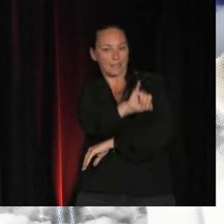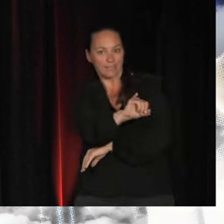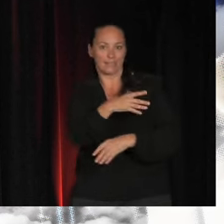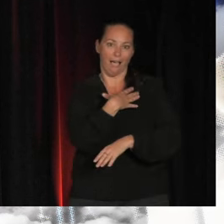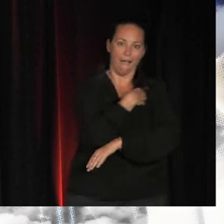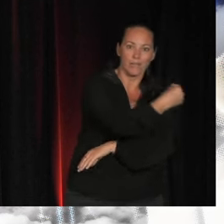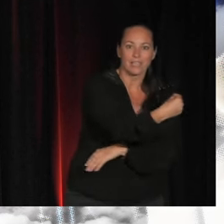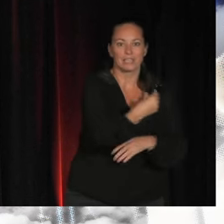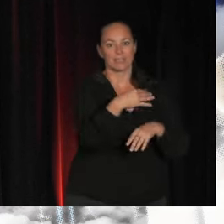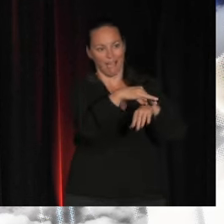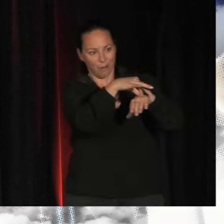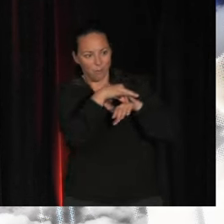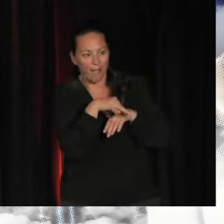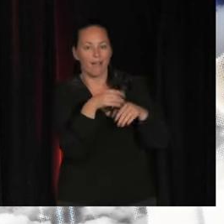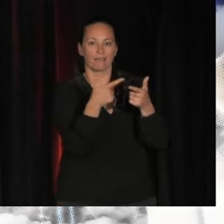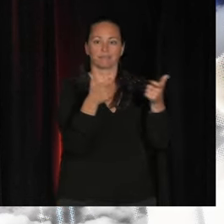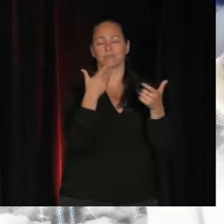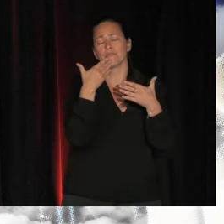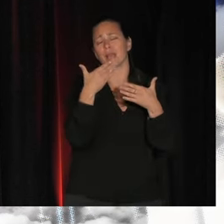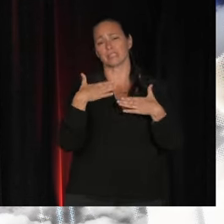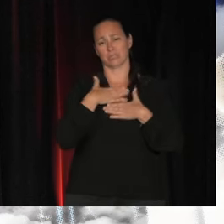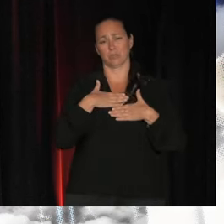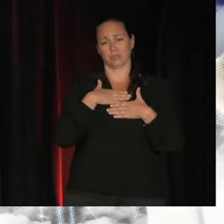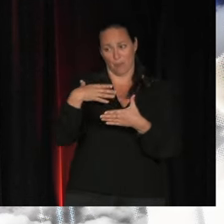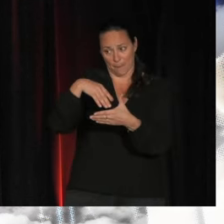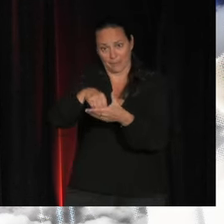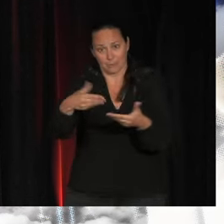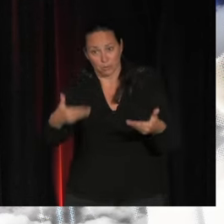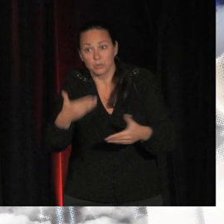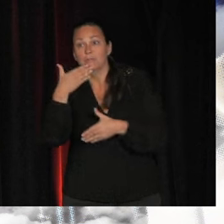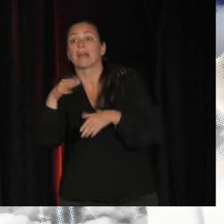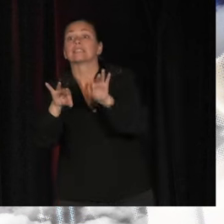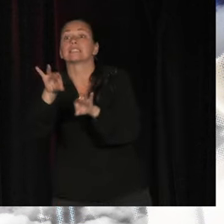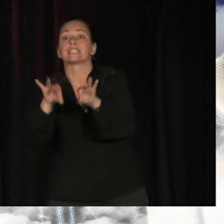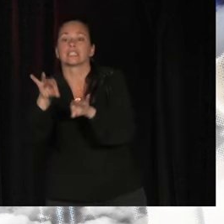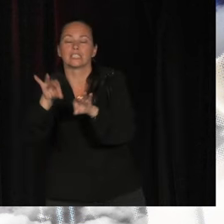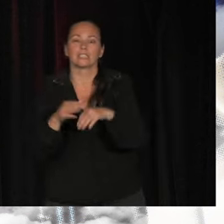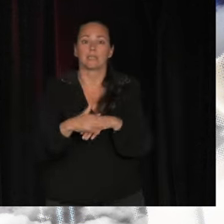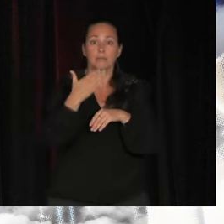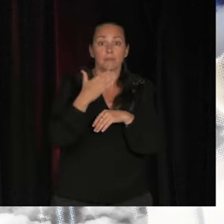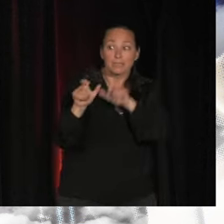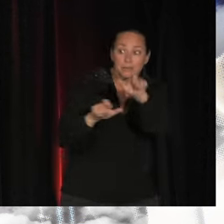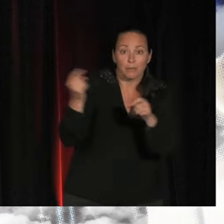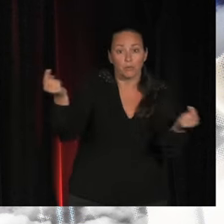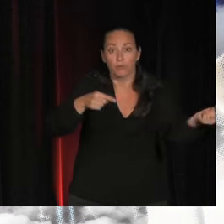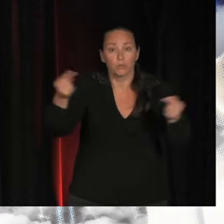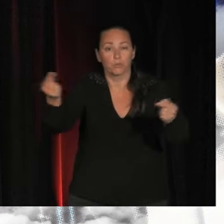On était trop contents d'être là avec vous. Merci à la régie et merci à toutes celles et ceux qui sont venus ce soir.